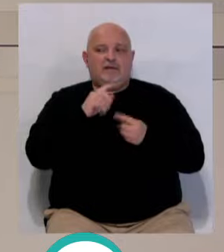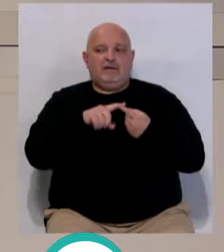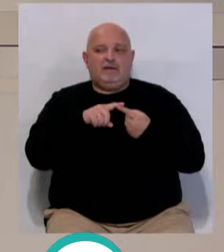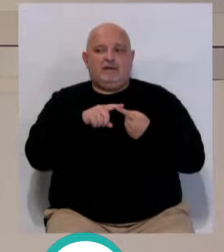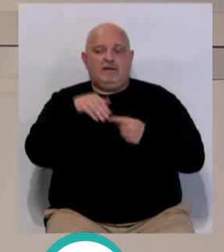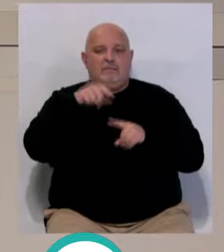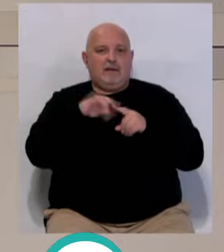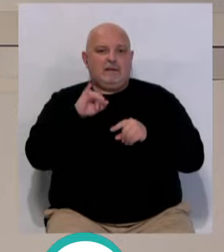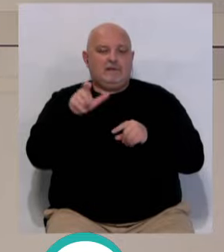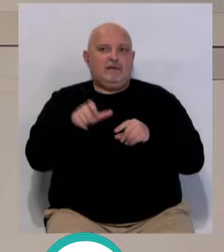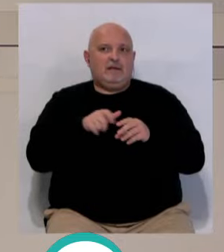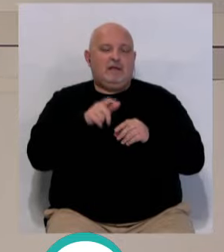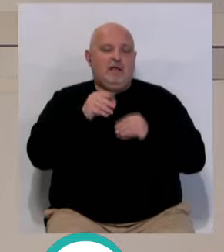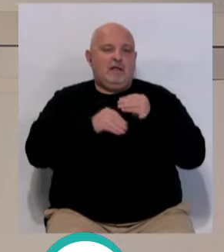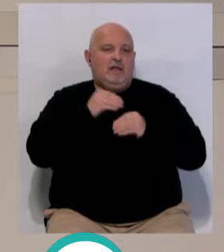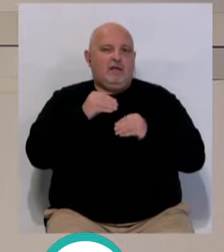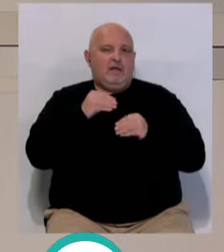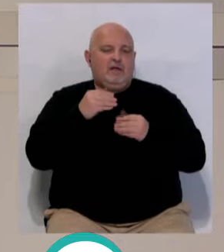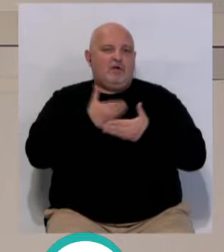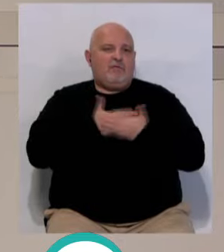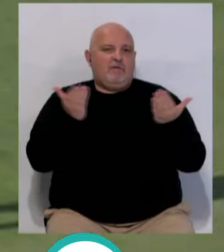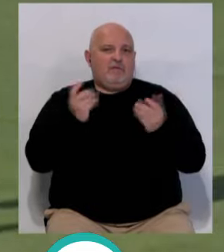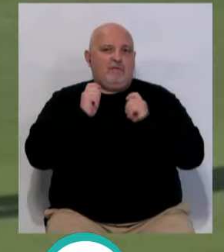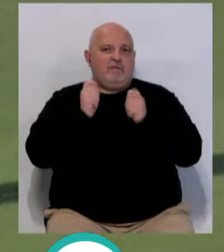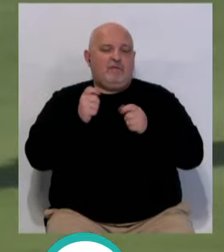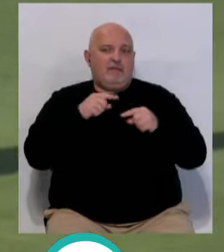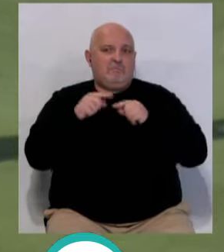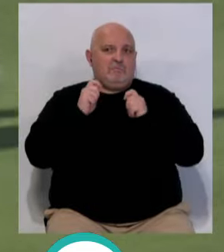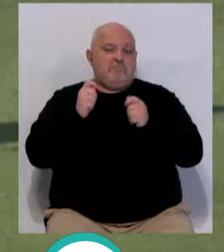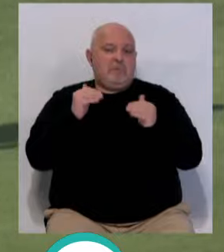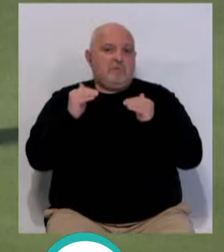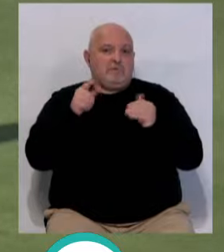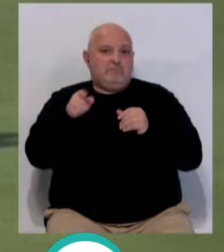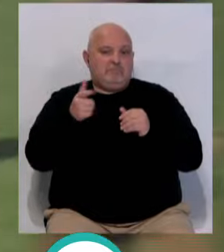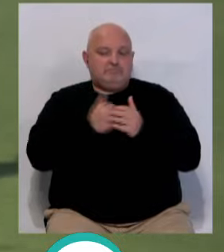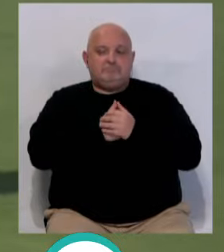Maxi Gómez que está gozando de la confianza de Mauricio pelegrino y que incluso apuntan desde